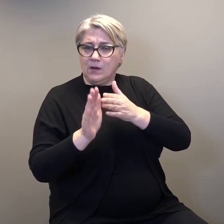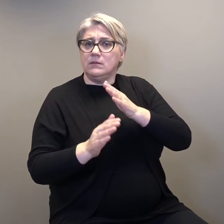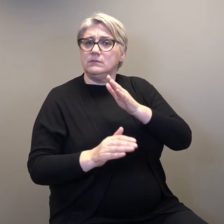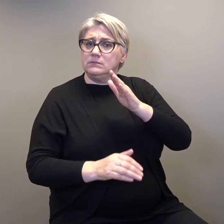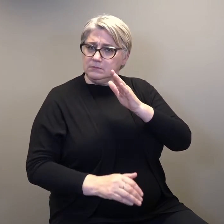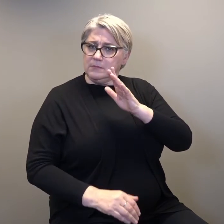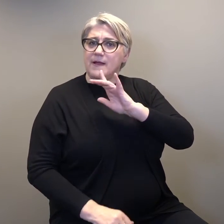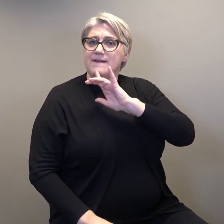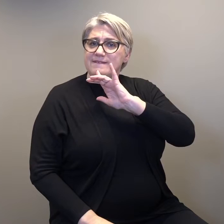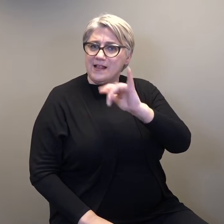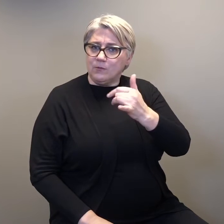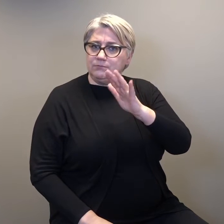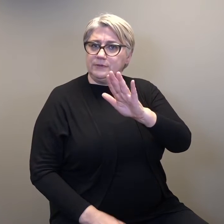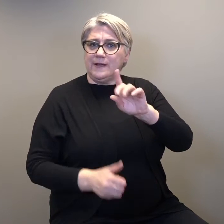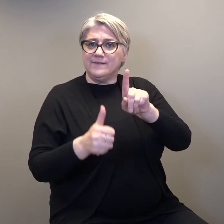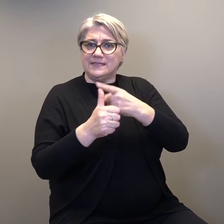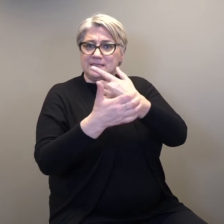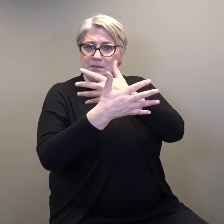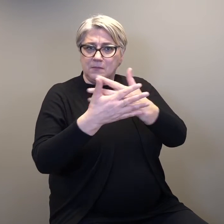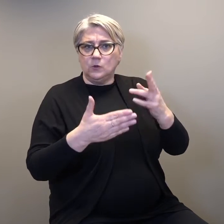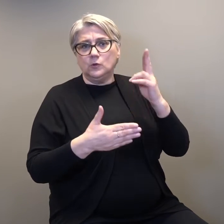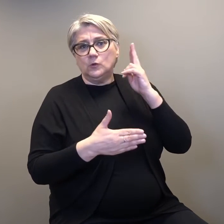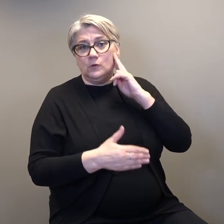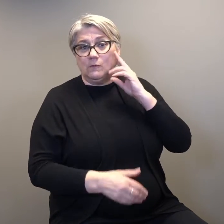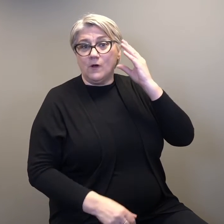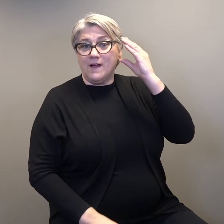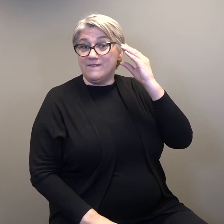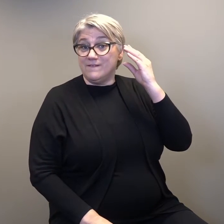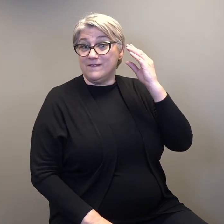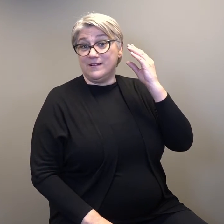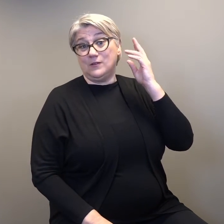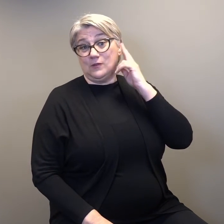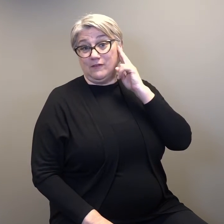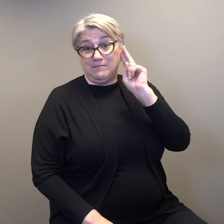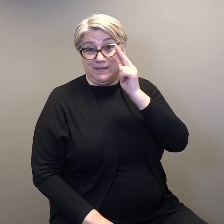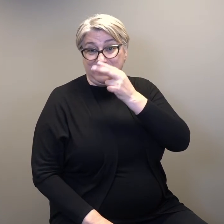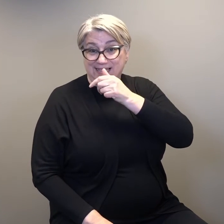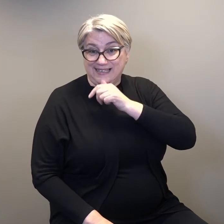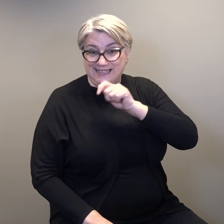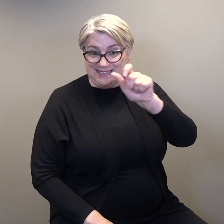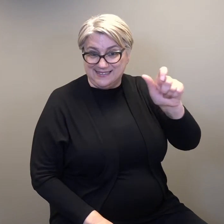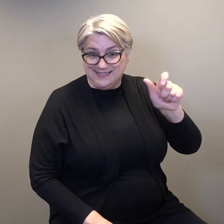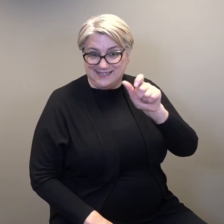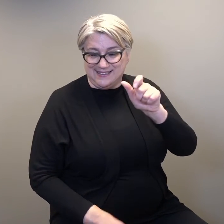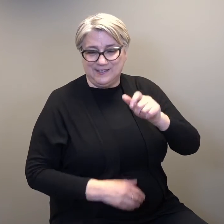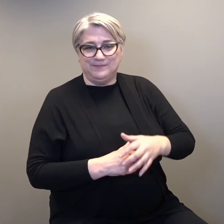vera viðurkennt sem fyrsta mál döff, heyrnarskertra og daufblindra Íslendinga.